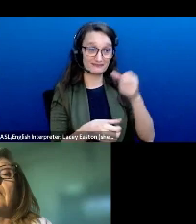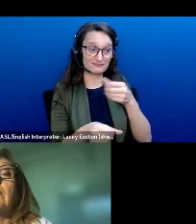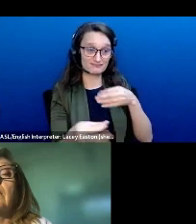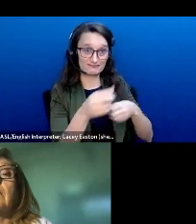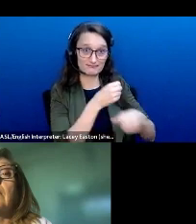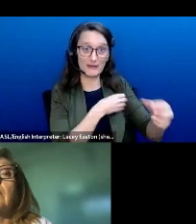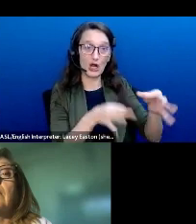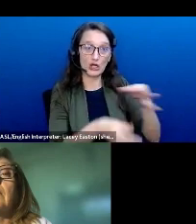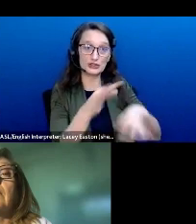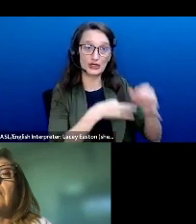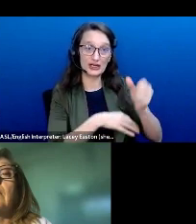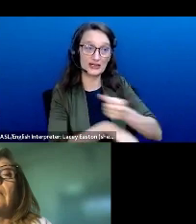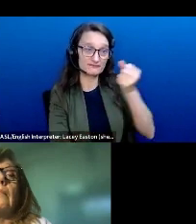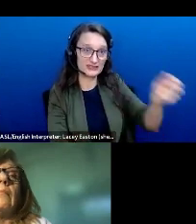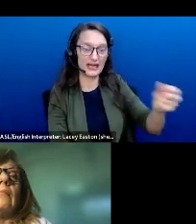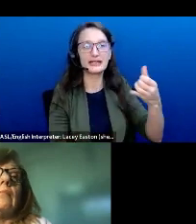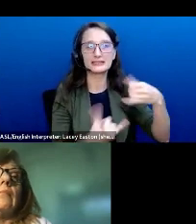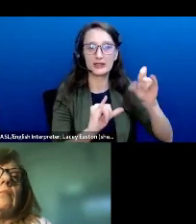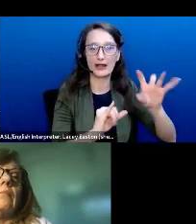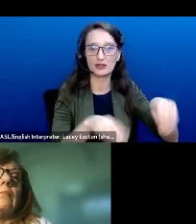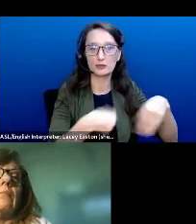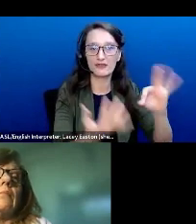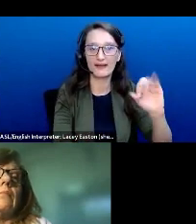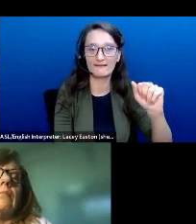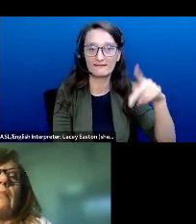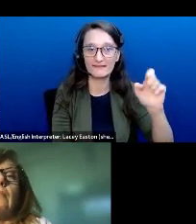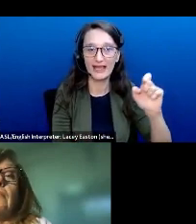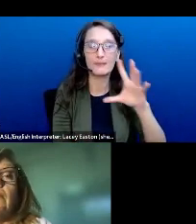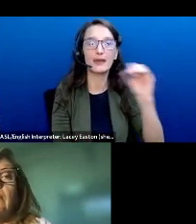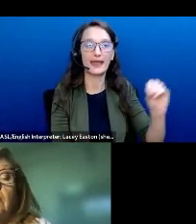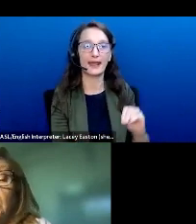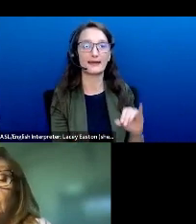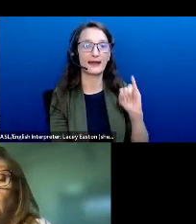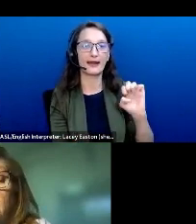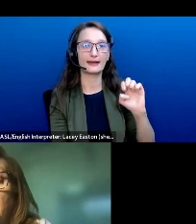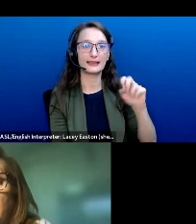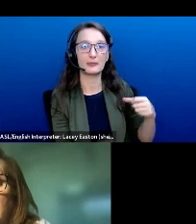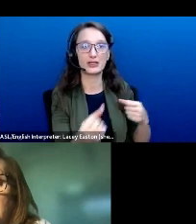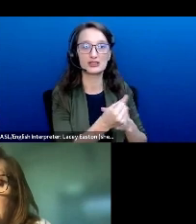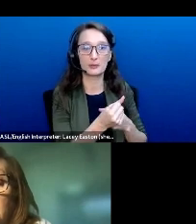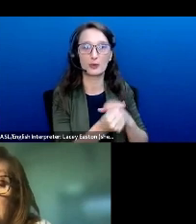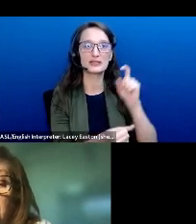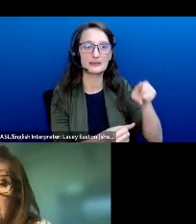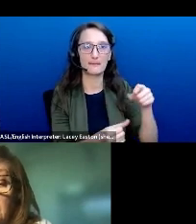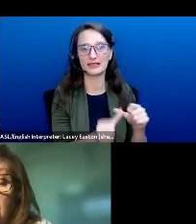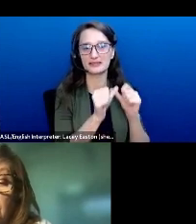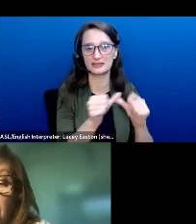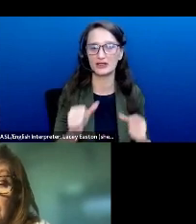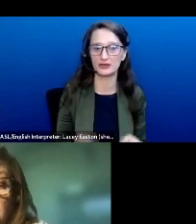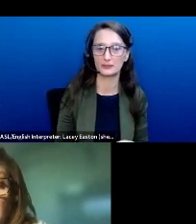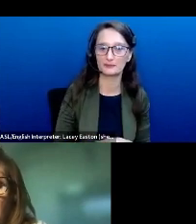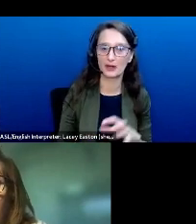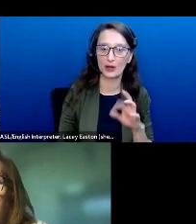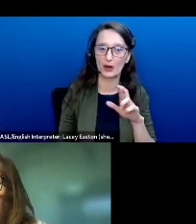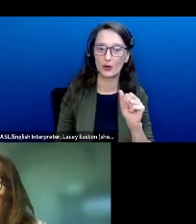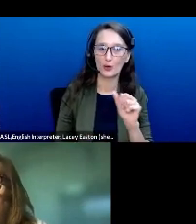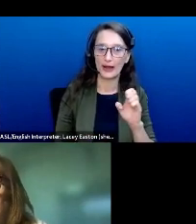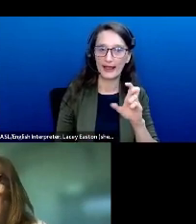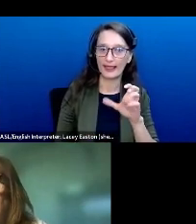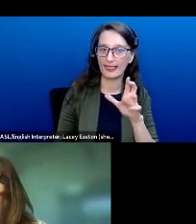Los servicios y apoyos deben continuar uno de los Los aspectos de la determinación de manifestación también